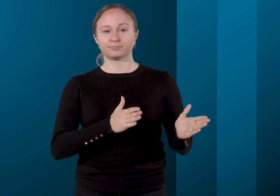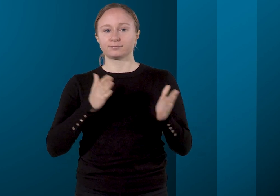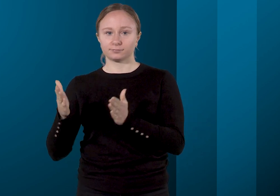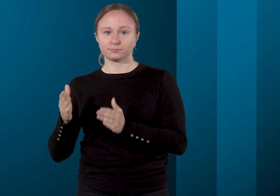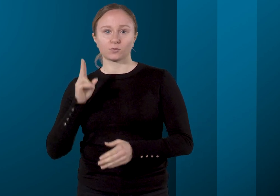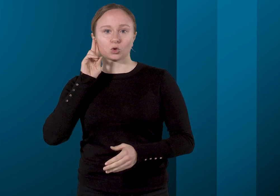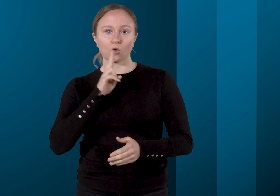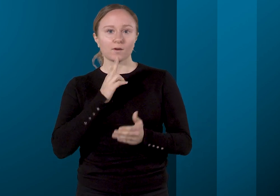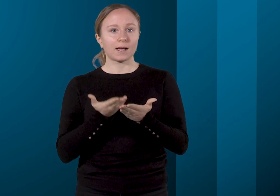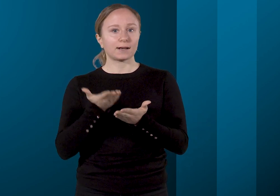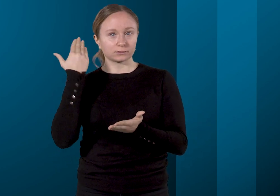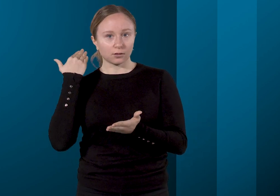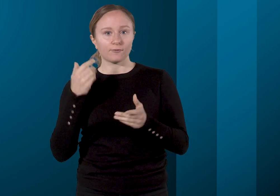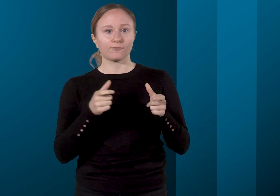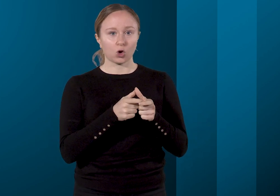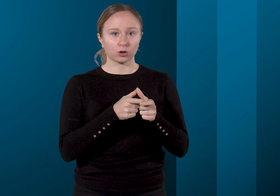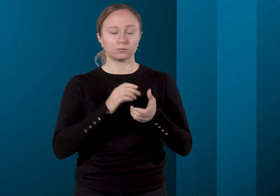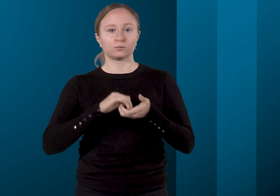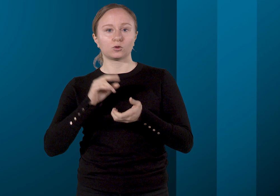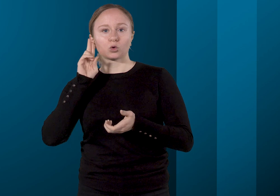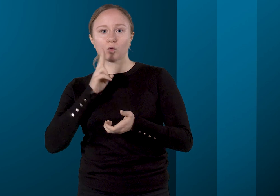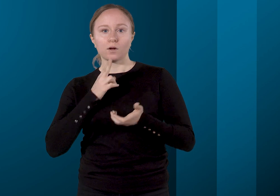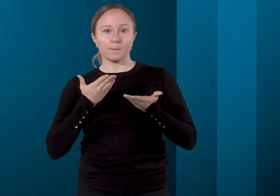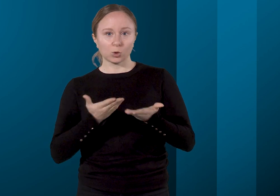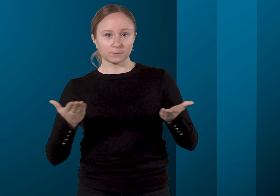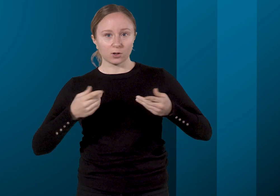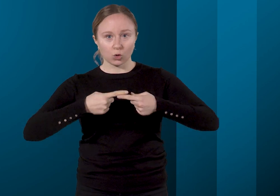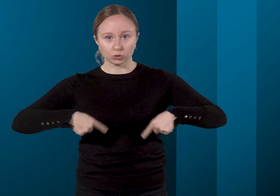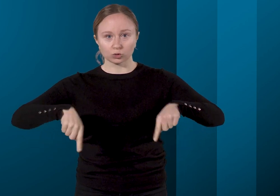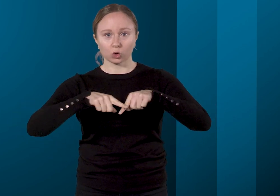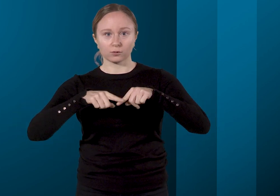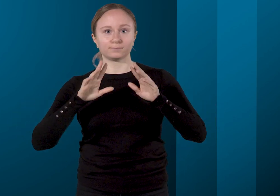Dövas historieförening och för dövas museums utskott -